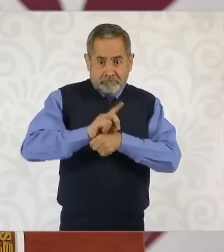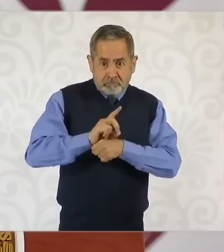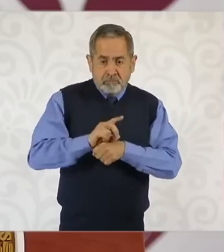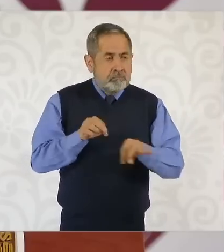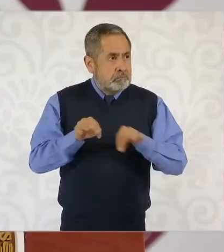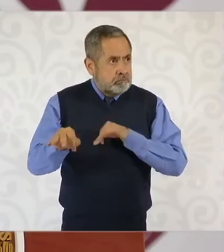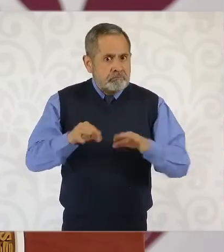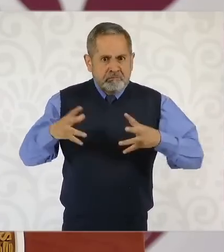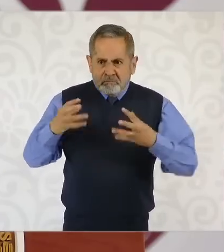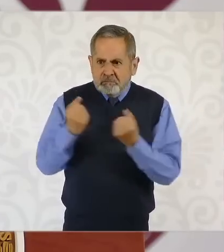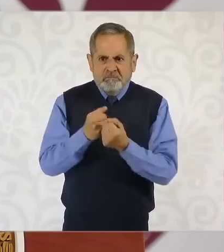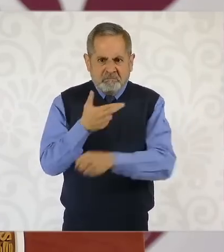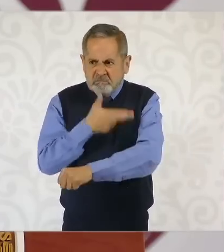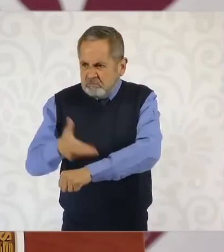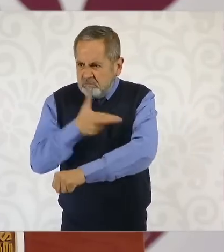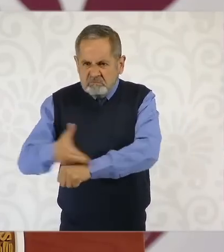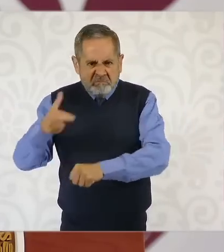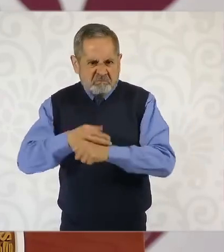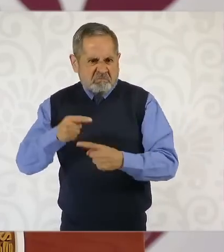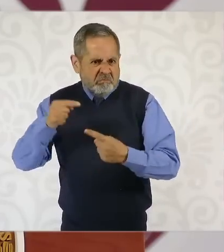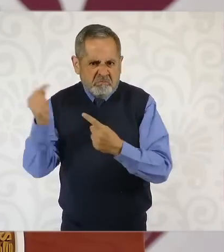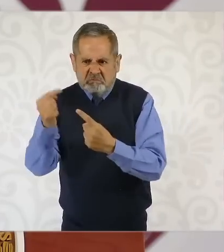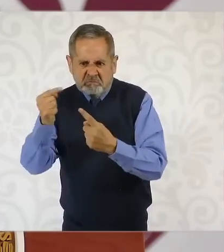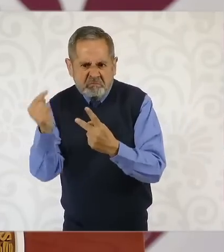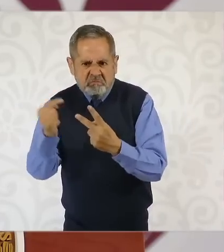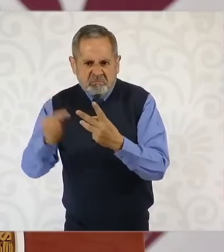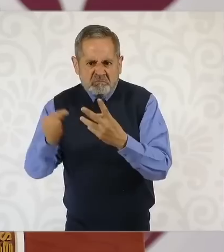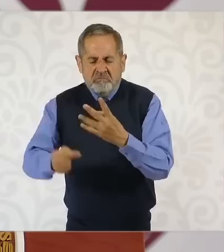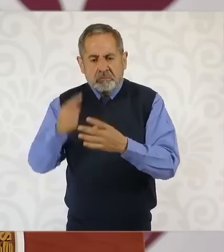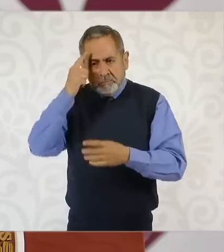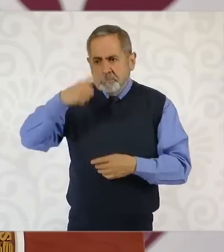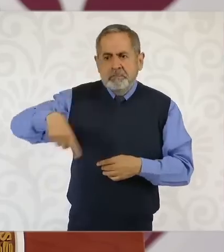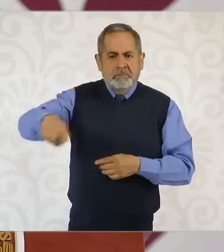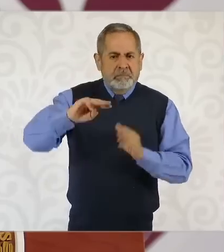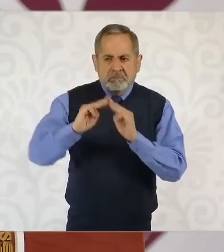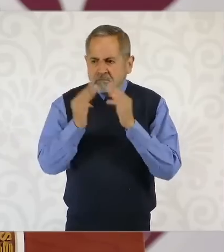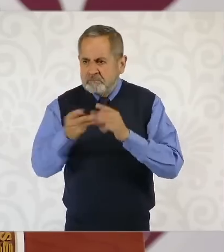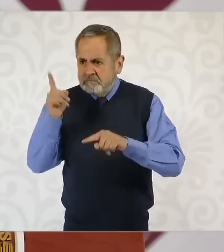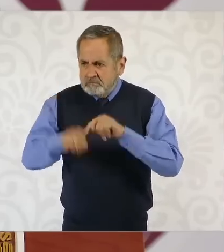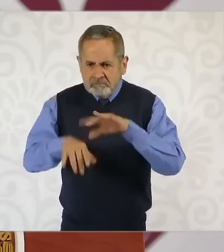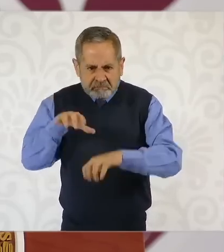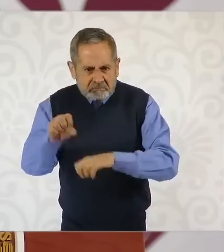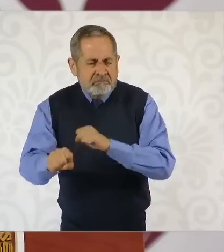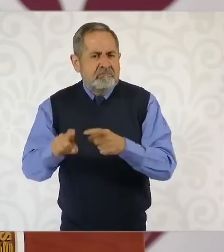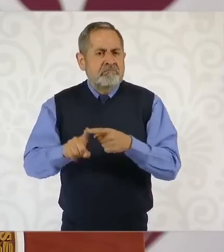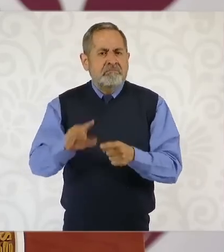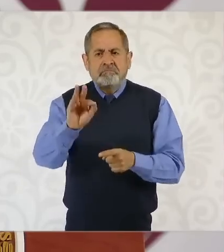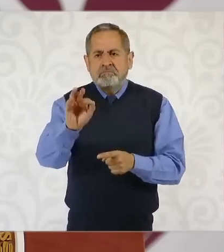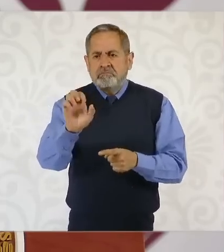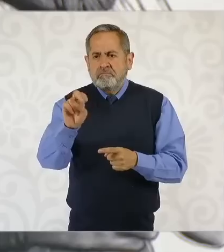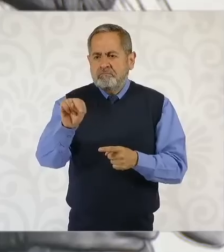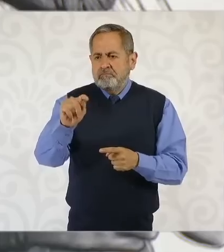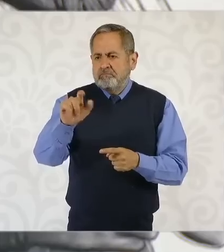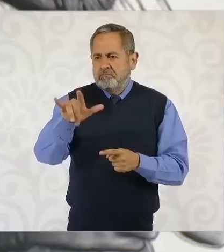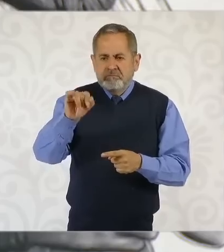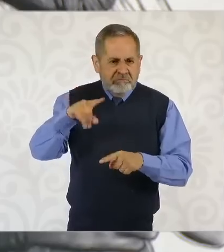contundentes contra la delincuencia organizada y el tráfico de fentanilo así como reuniones